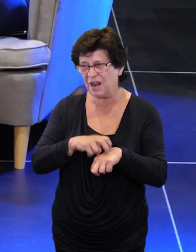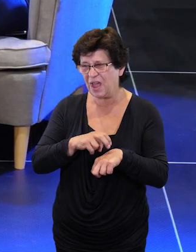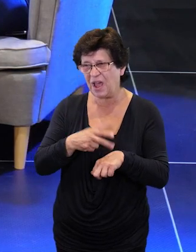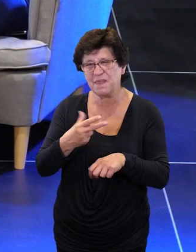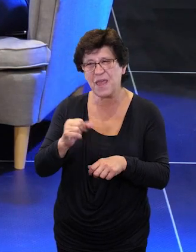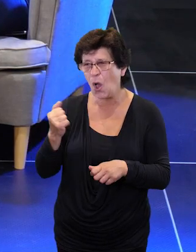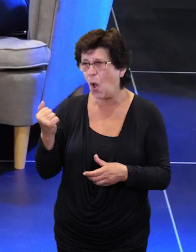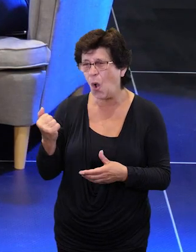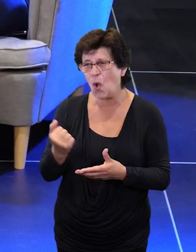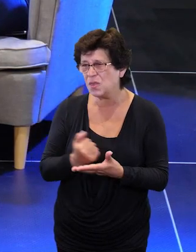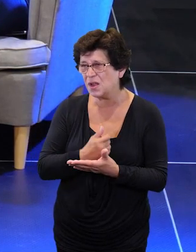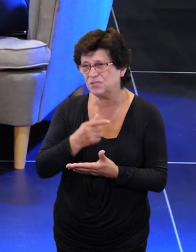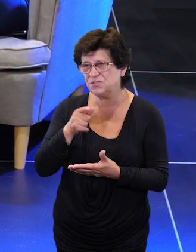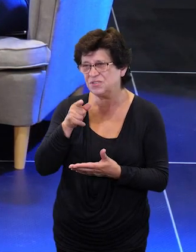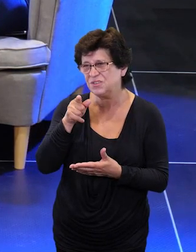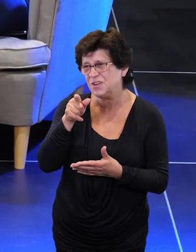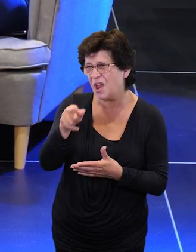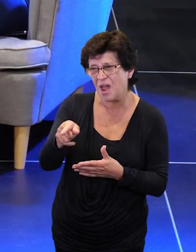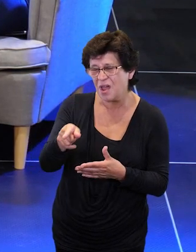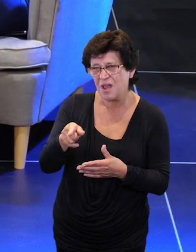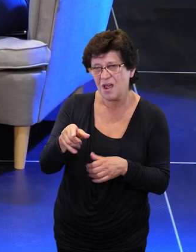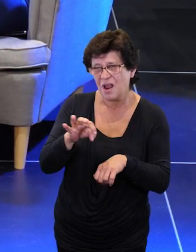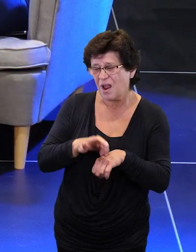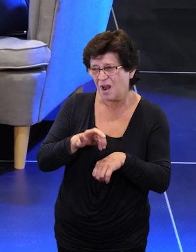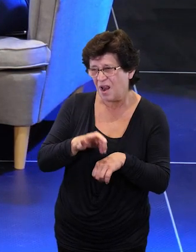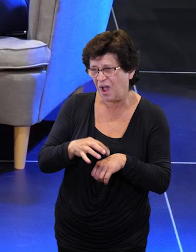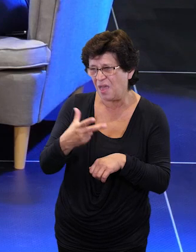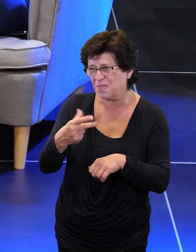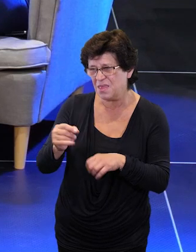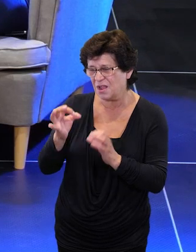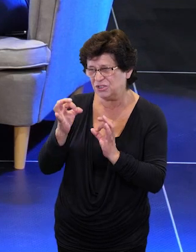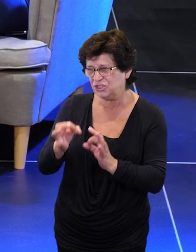bo stosuje już takie niedzisiejsze metody,